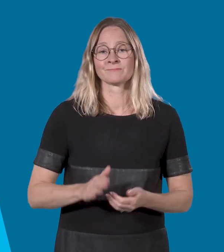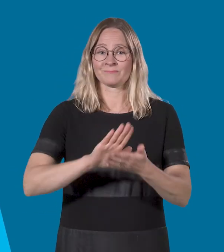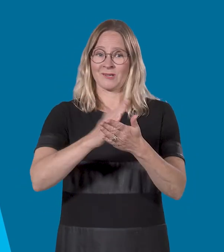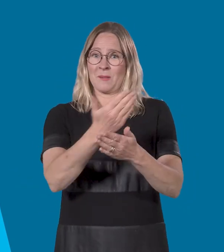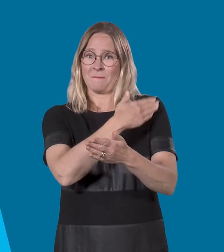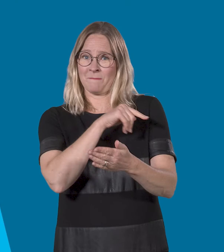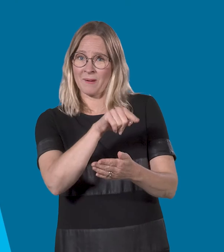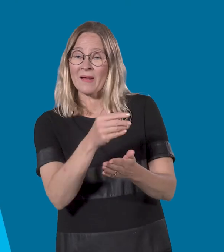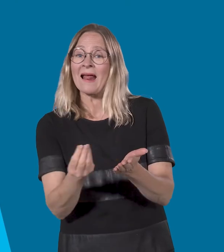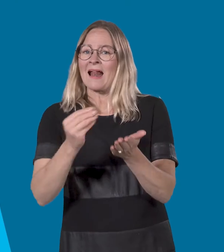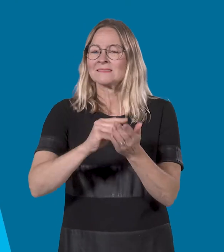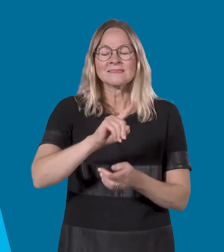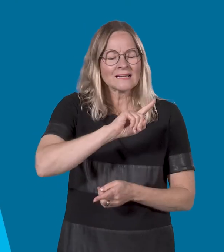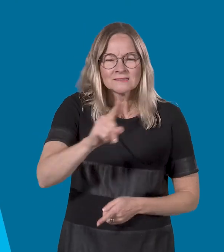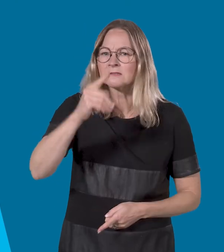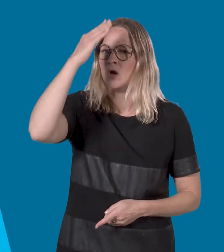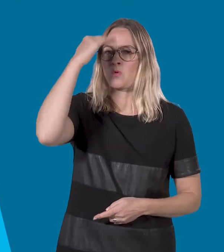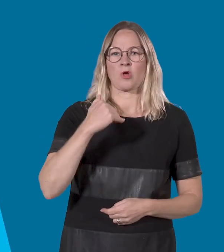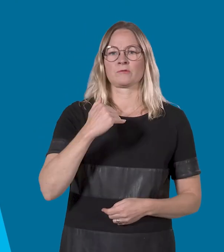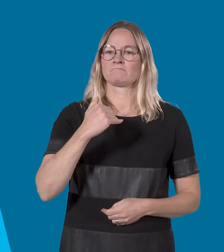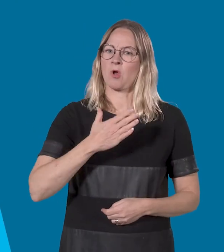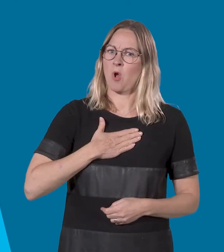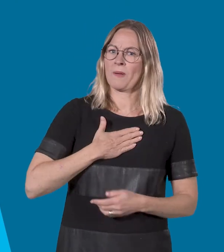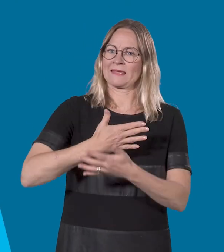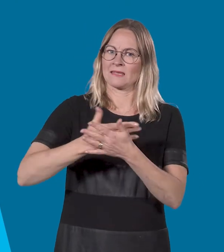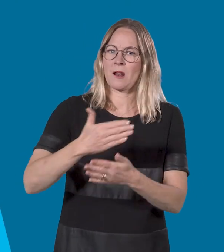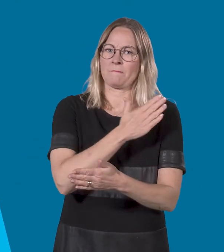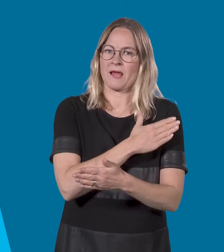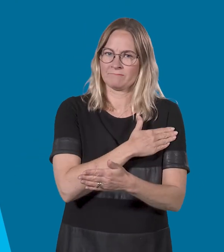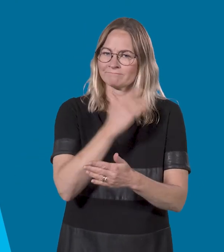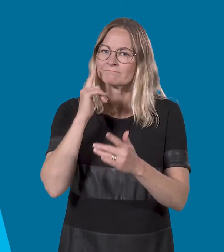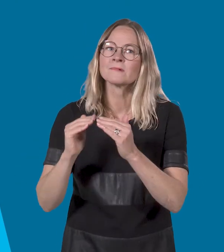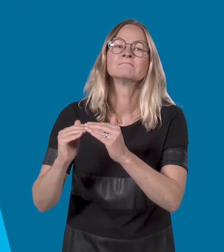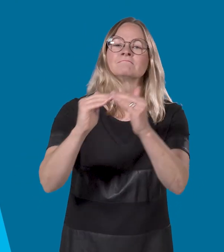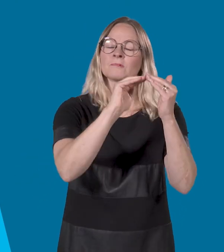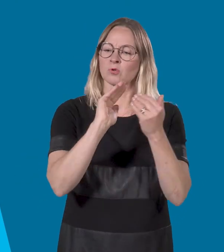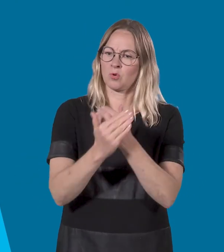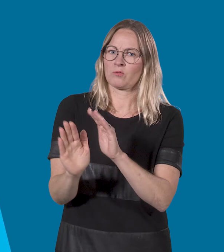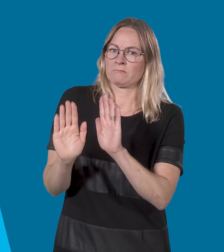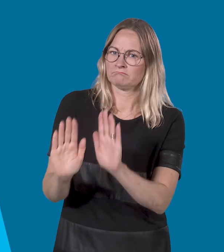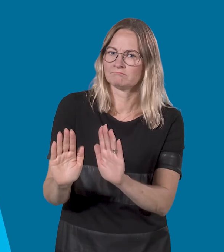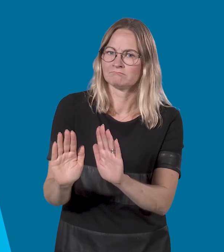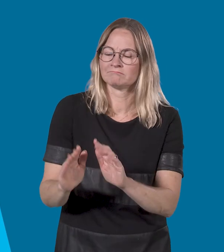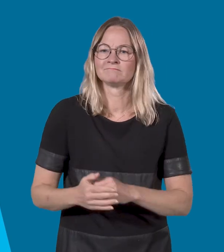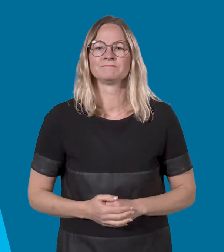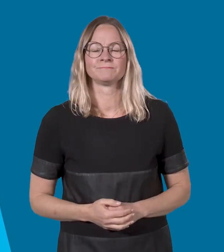Tulkkauspalvelun ohella ei saa myöskään unohtaa omakielisiä palveluja - yhdenvertaisuuden turvaamiseksi.